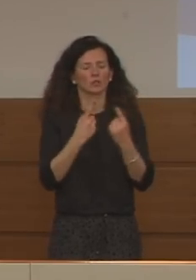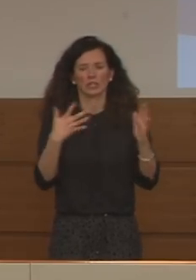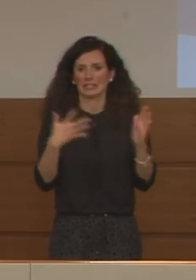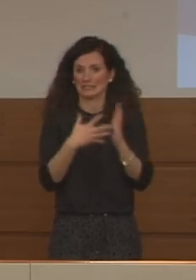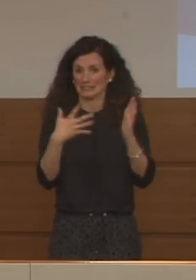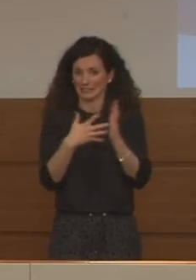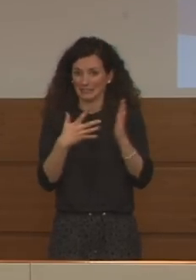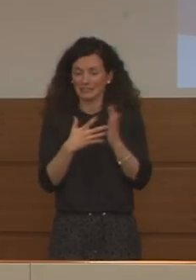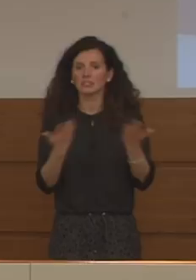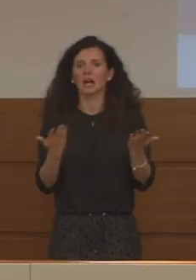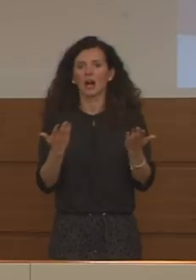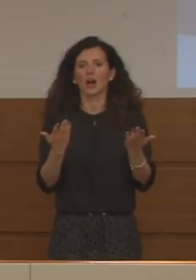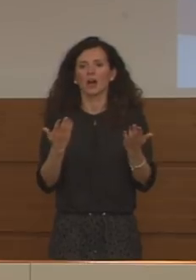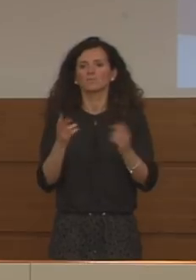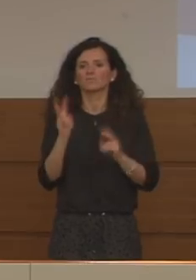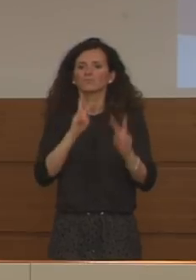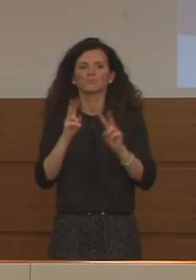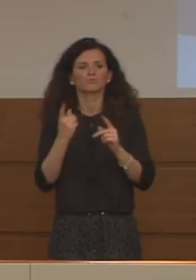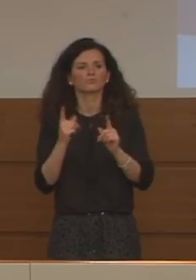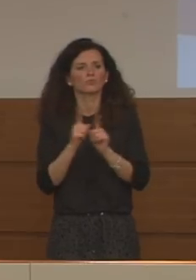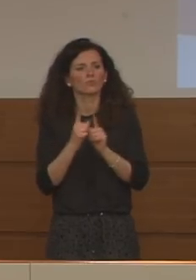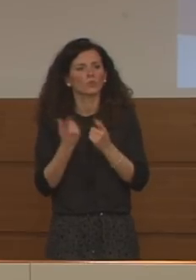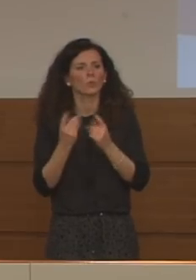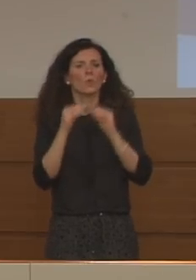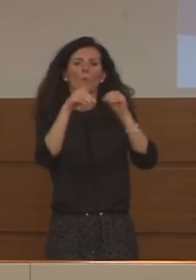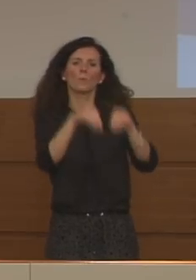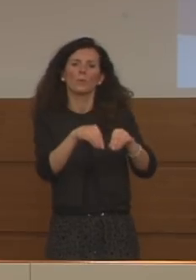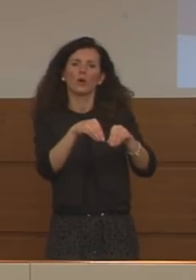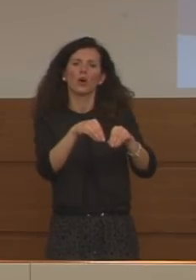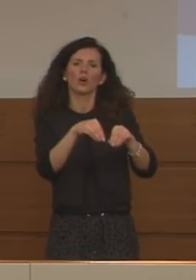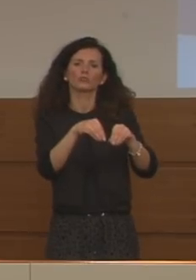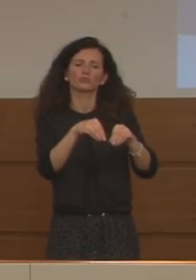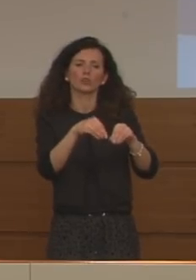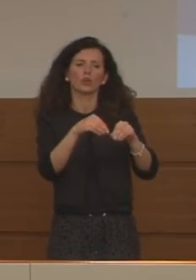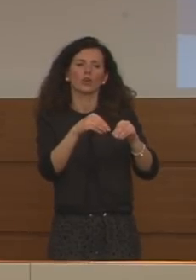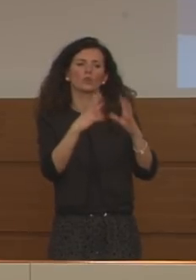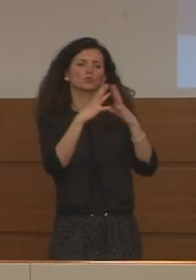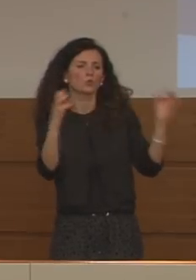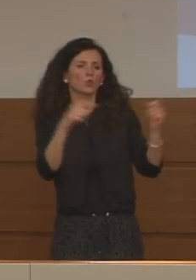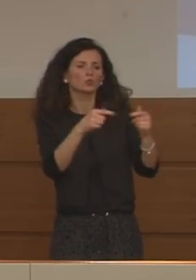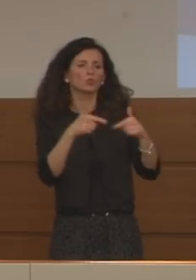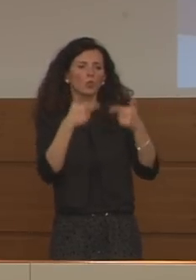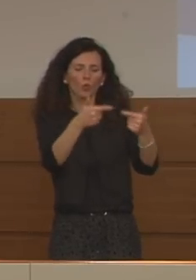passare, trascorrere la quarantena o l'isolamento previsto in questi casi